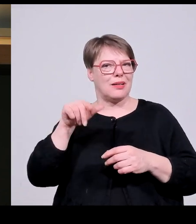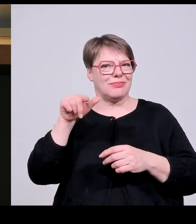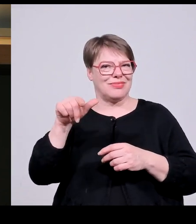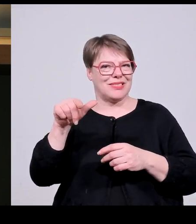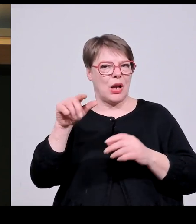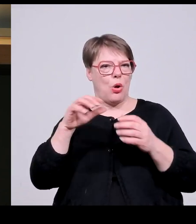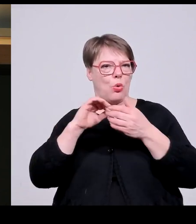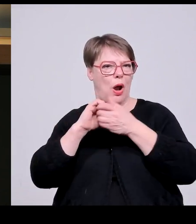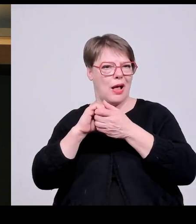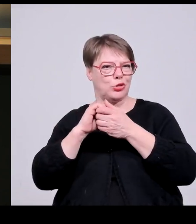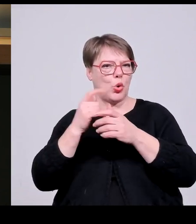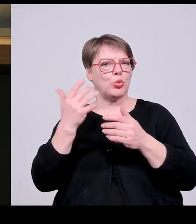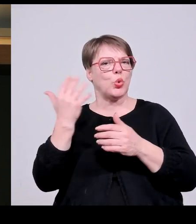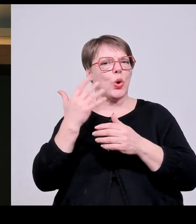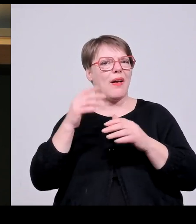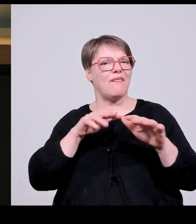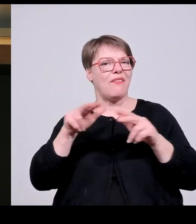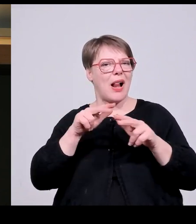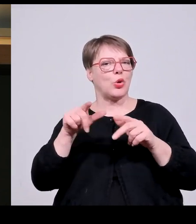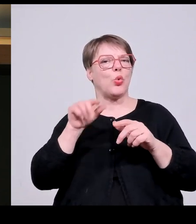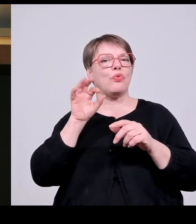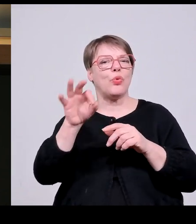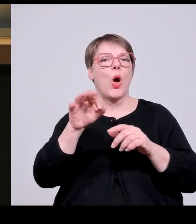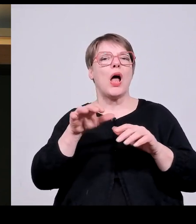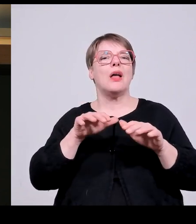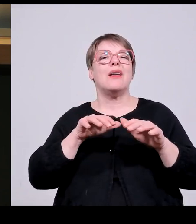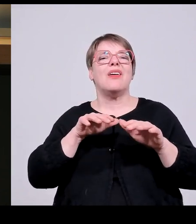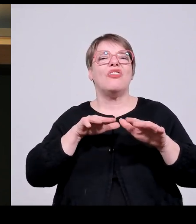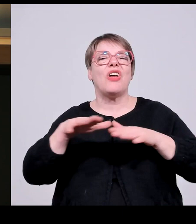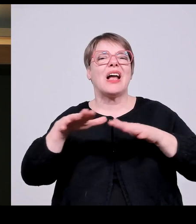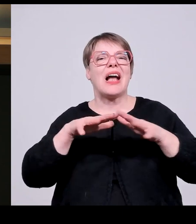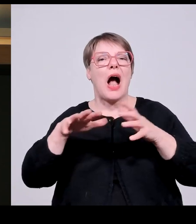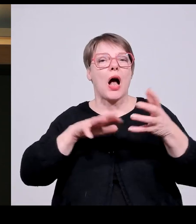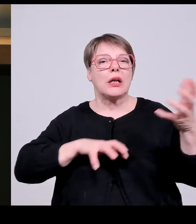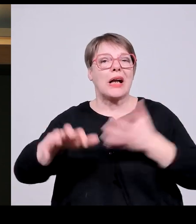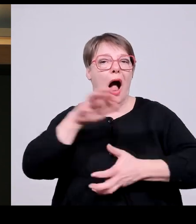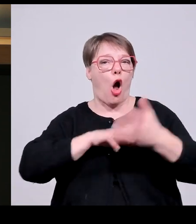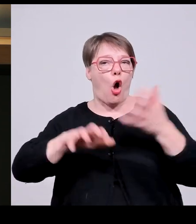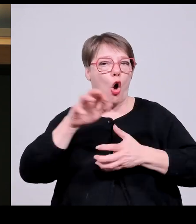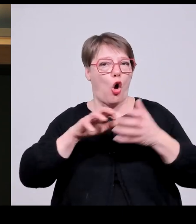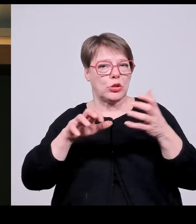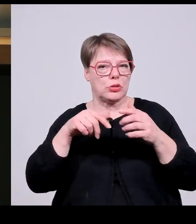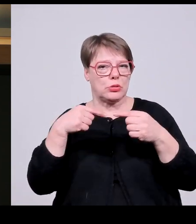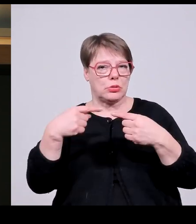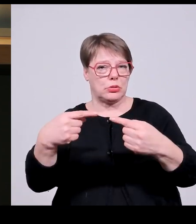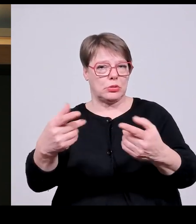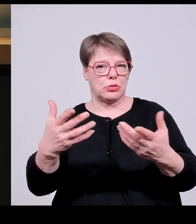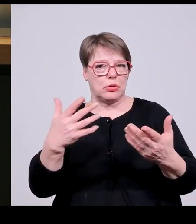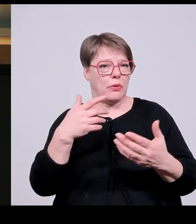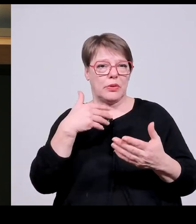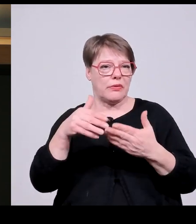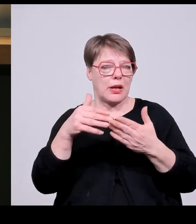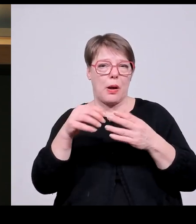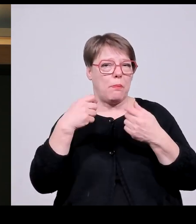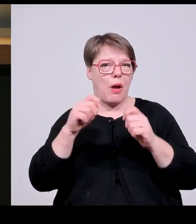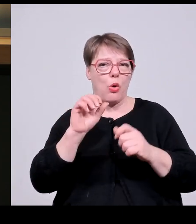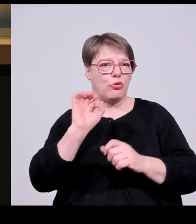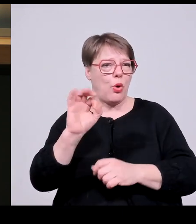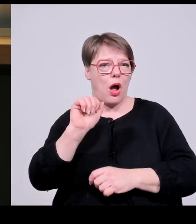Wir werden dann am Treptower Park jeden Tag 120.000 Fahrzeuge haben, die sich in den Straßenverkehr in die Wohngebiete ergießen